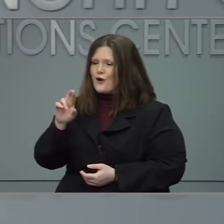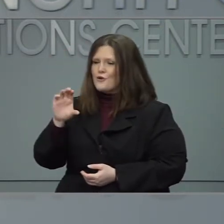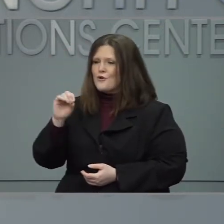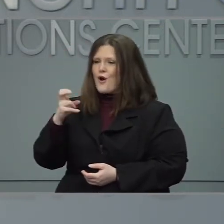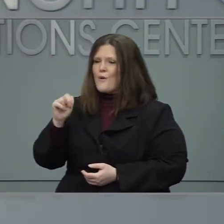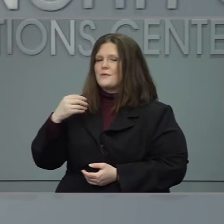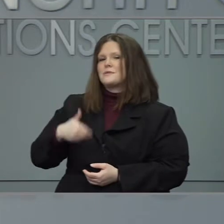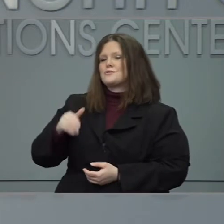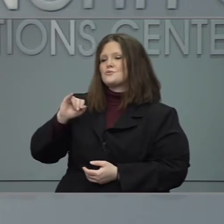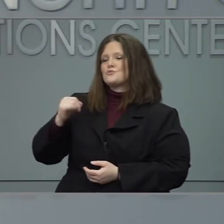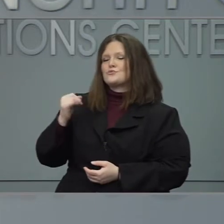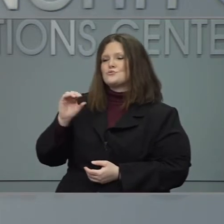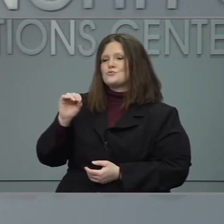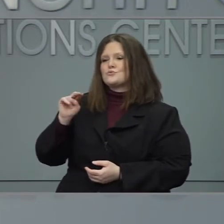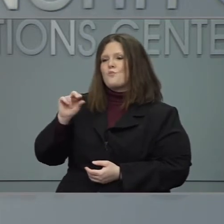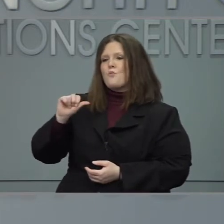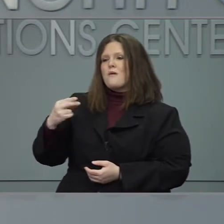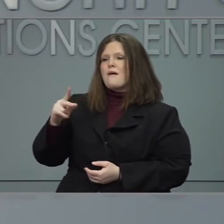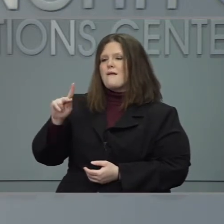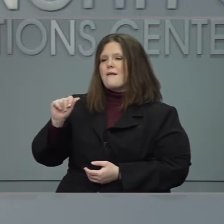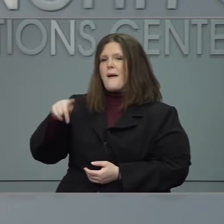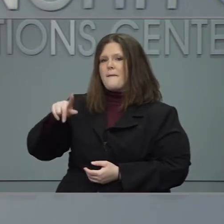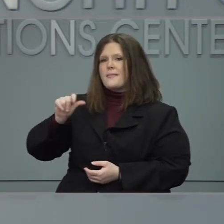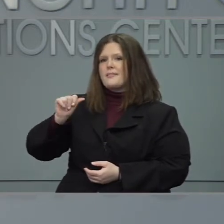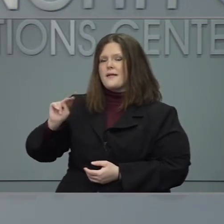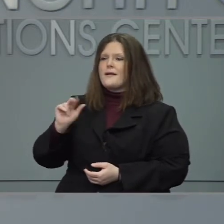Muy buenas tardes a hablar con que pan.